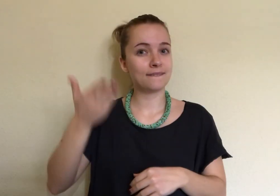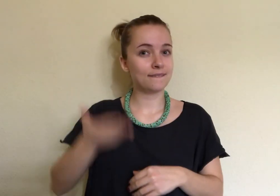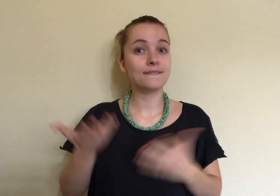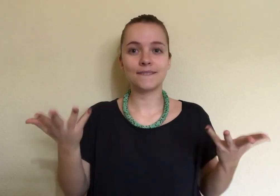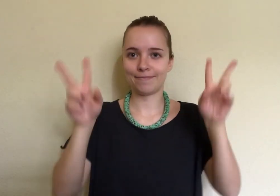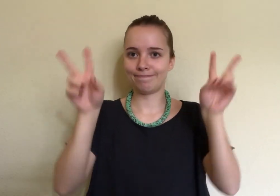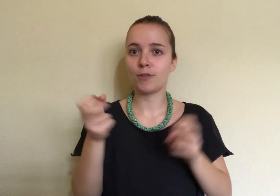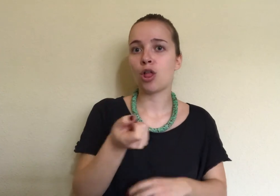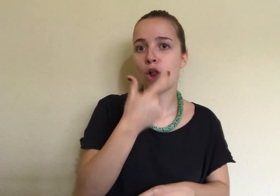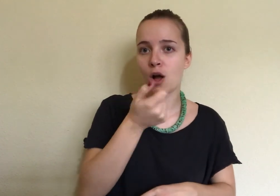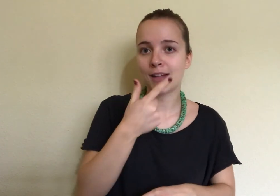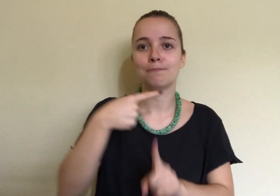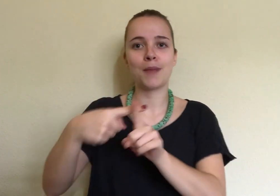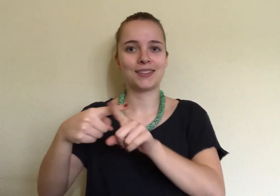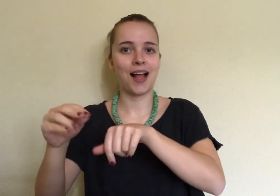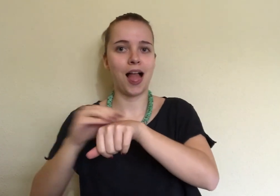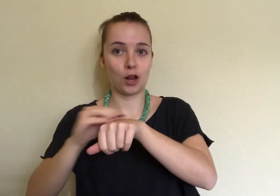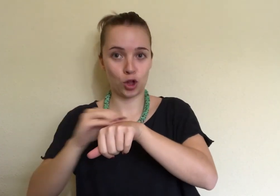En lo relativo a las drogas y al alcohol, es de vital importancia tener cosas en cuenta.